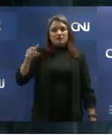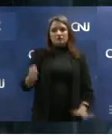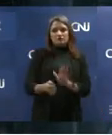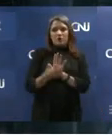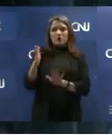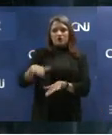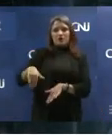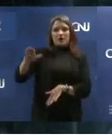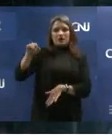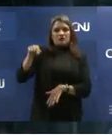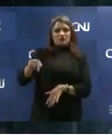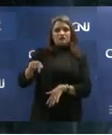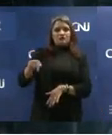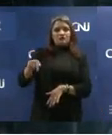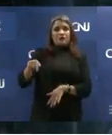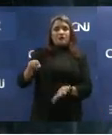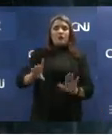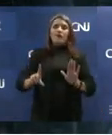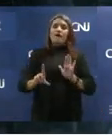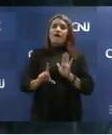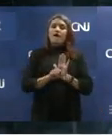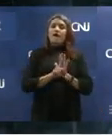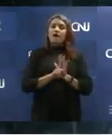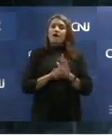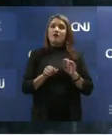A lei criou mais duas vagas o quinto.